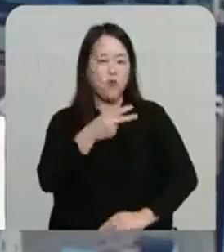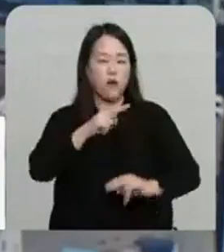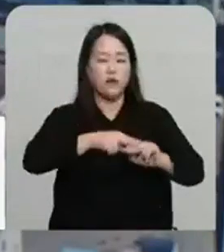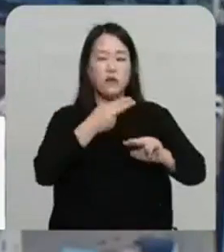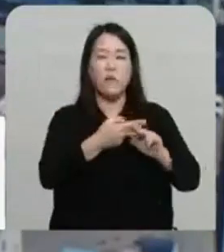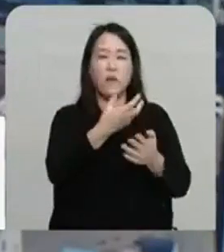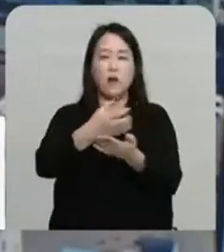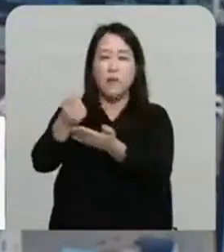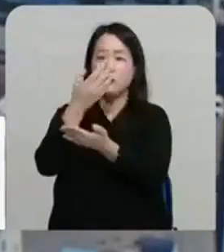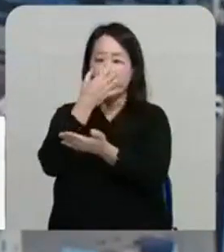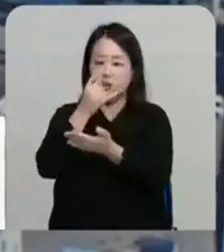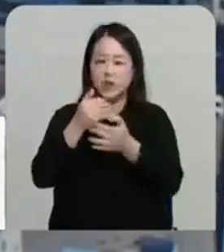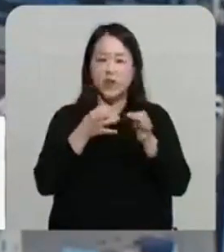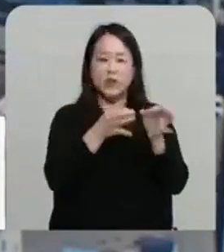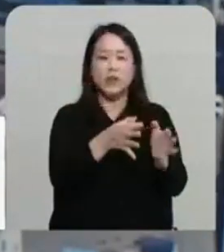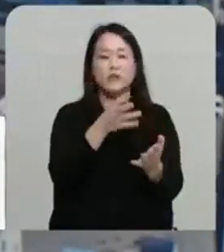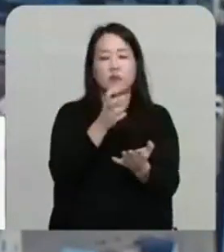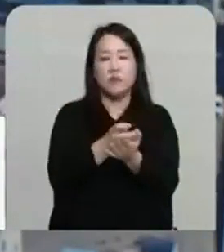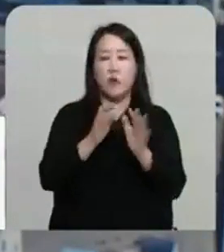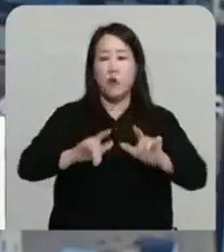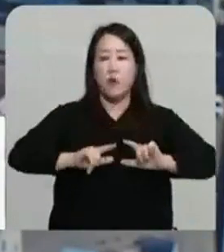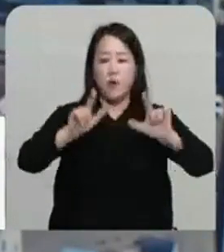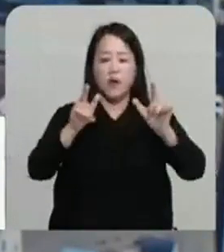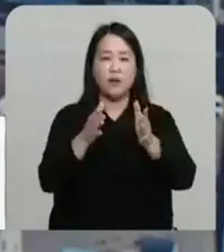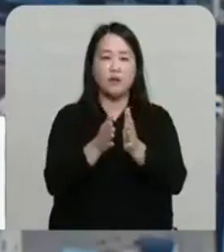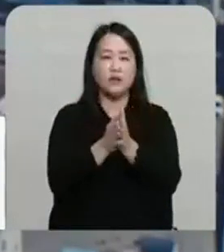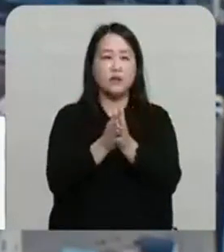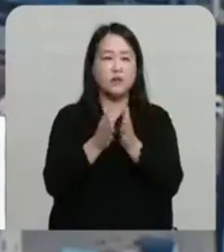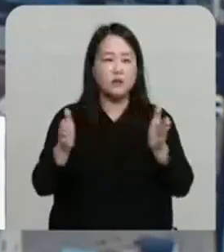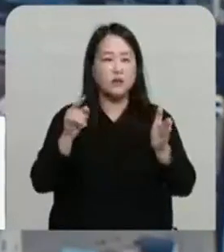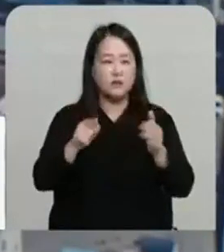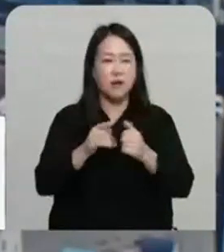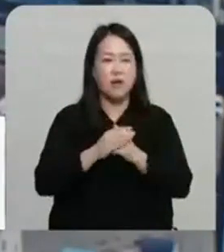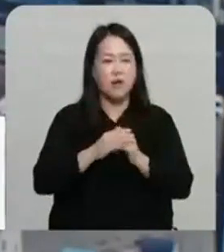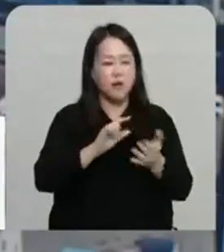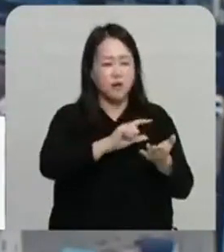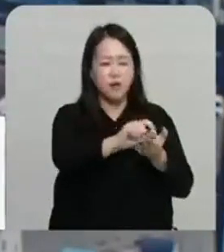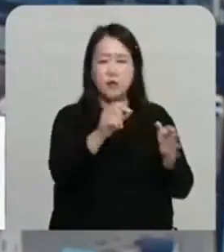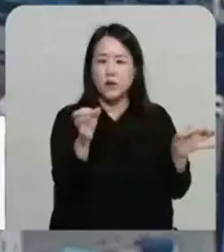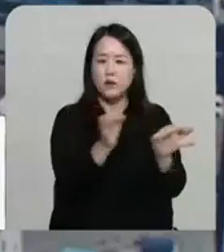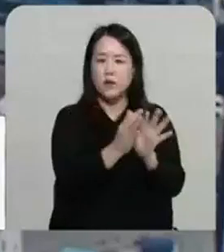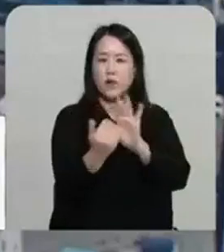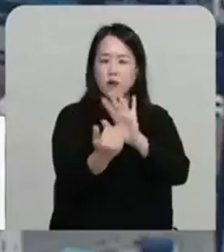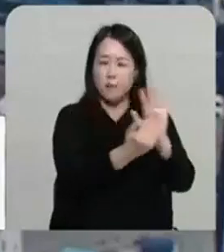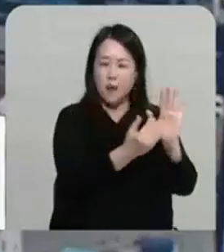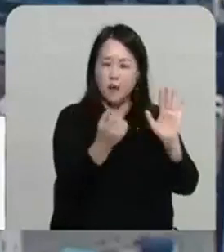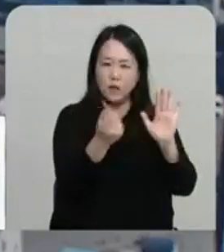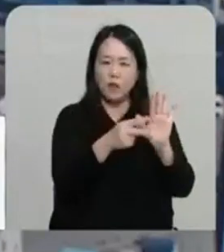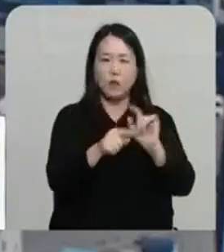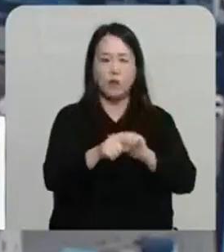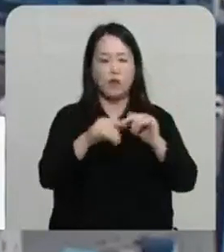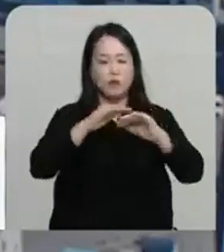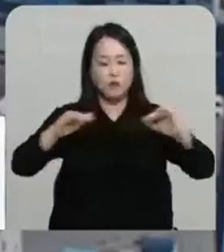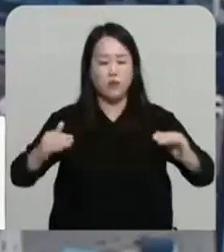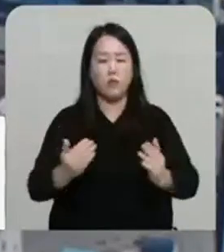지방소멸을 막고 균형발전을 이루기 위한 대안 가운데 하나인데 취지 를 살리기 위한 후속 조치가 필요합니다.